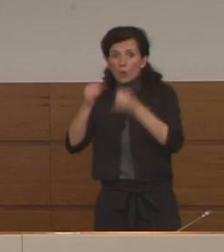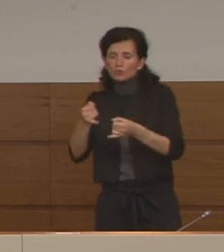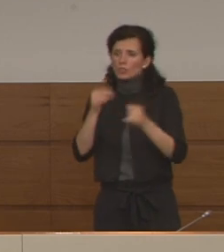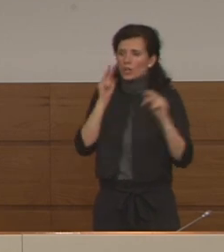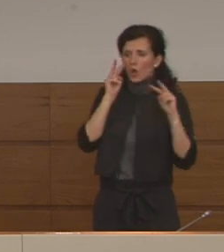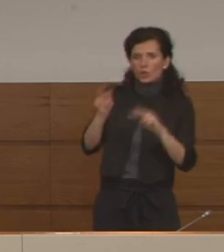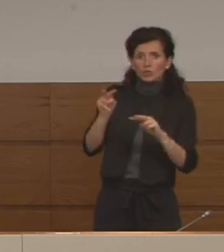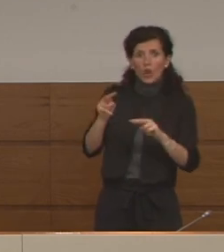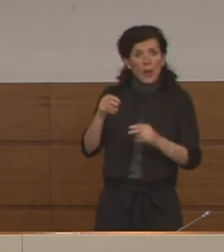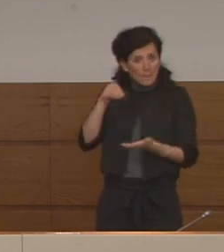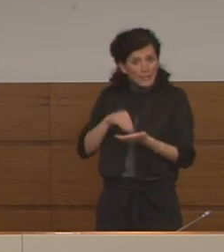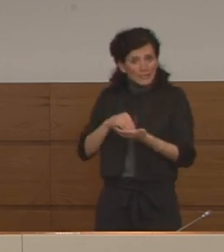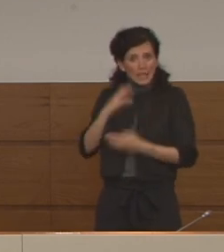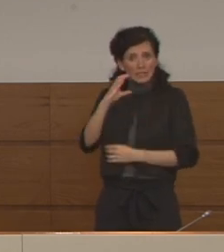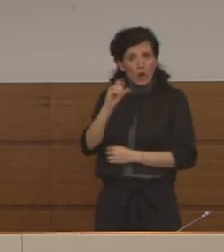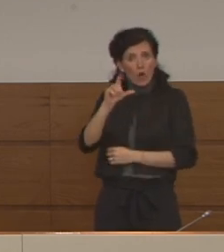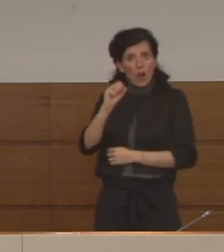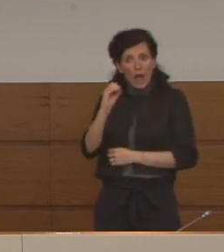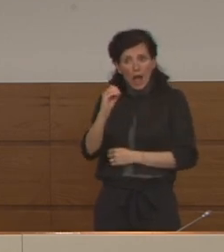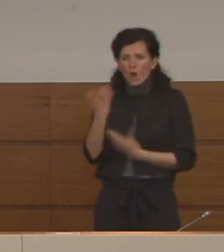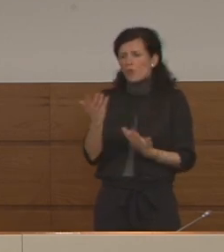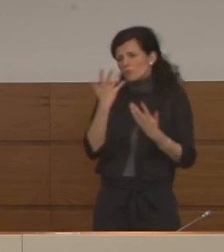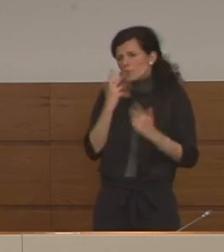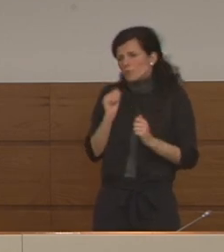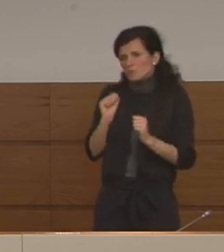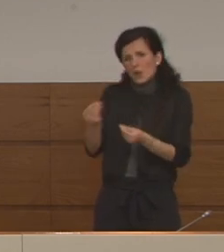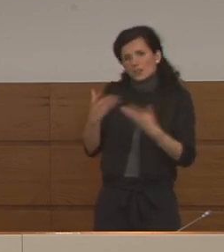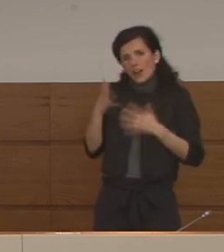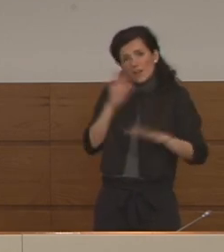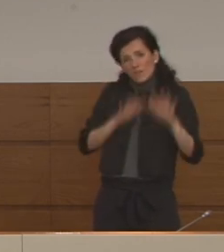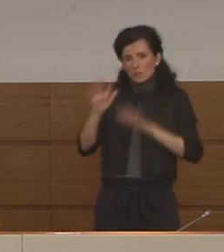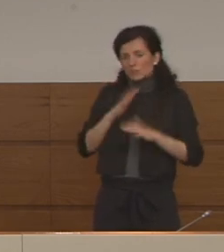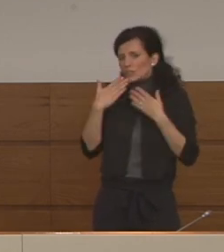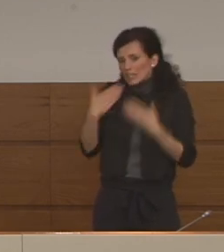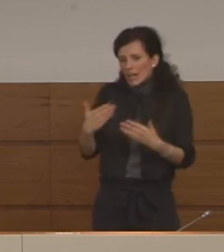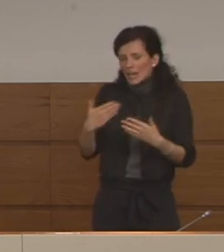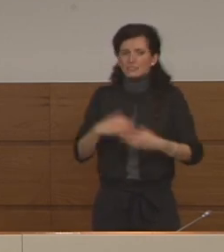Volevo soltanto sapere come è andato questo incontro. Grazie.